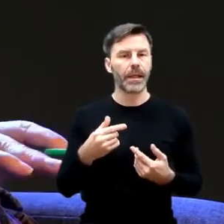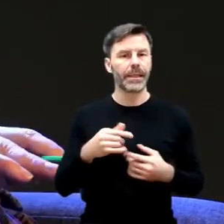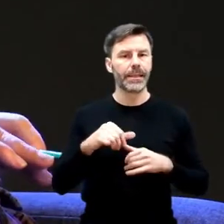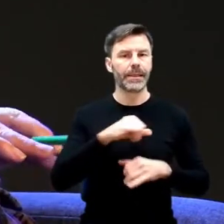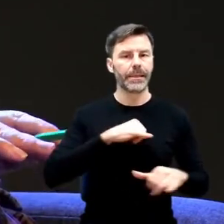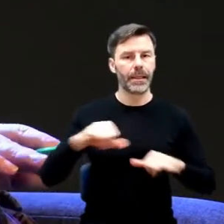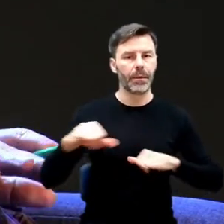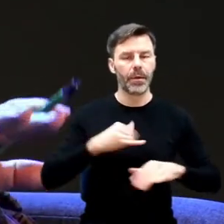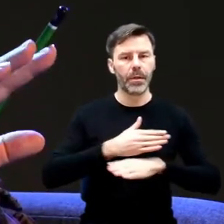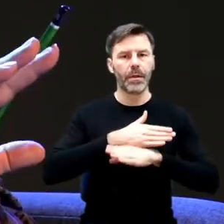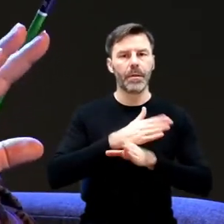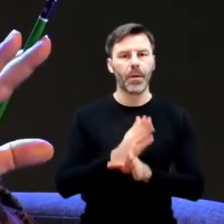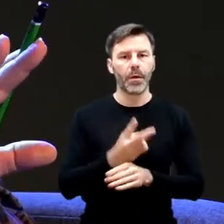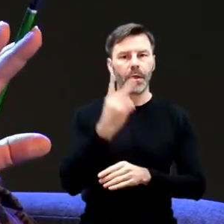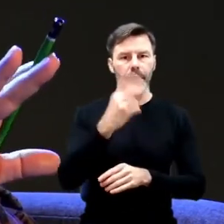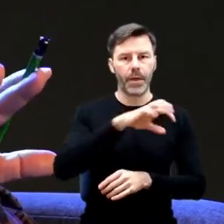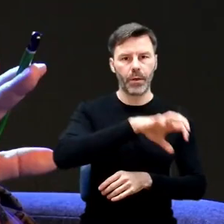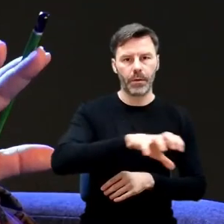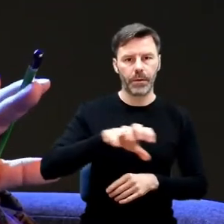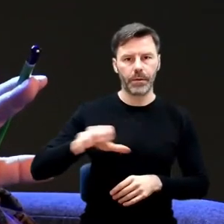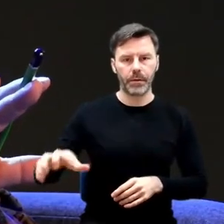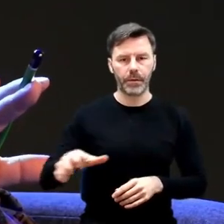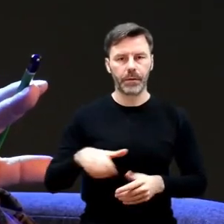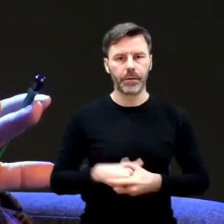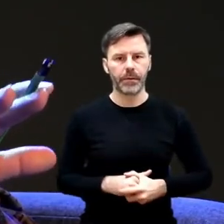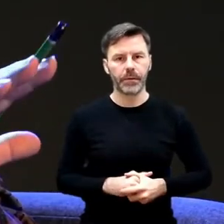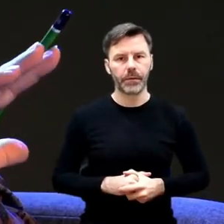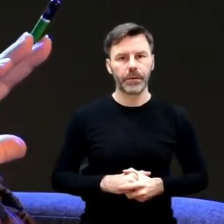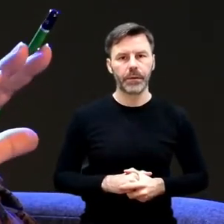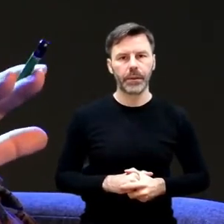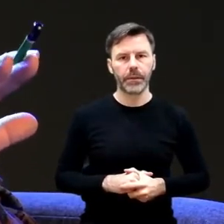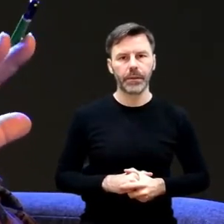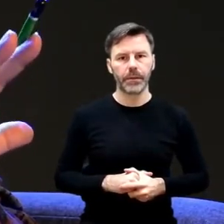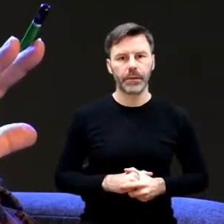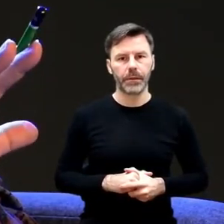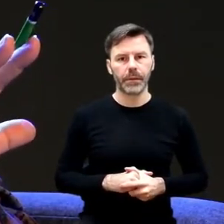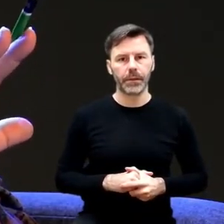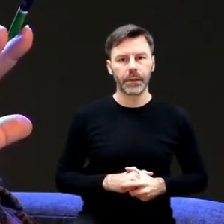Tych, które już od dłuższego czasu traktują